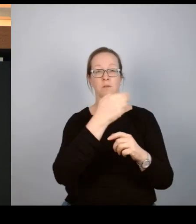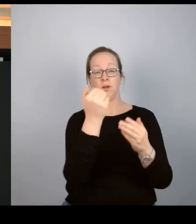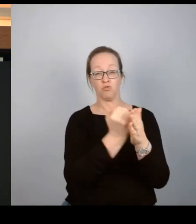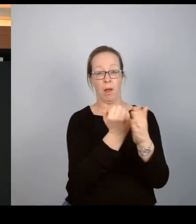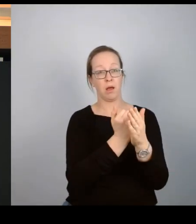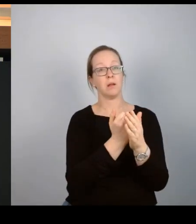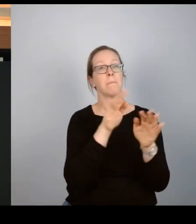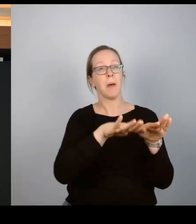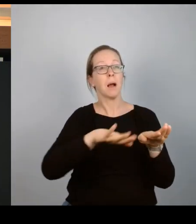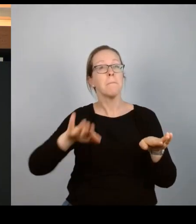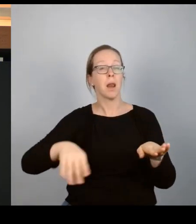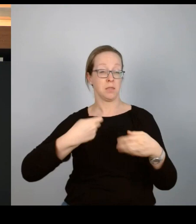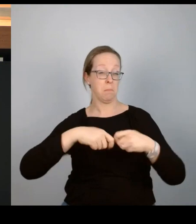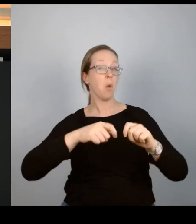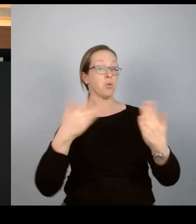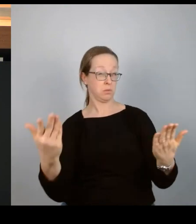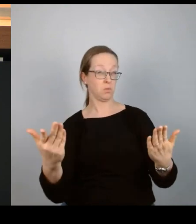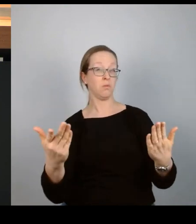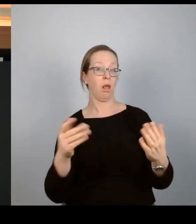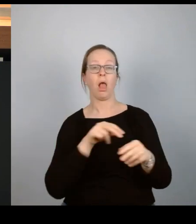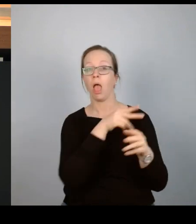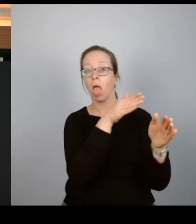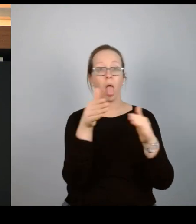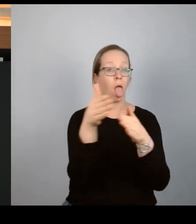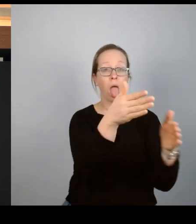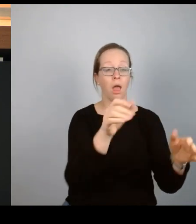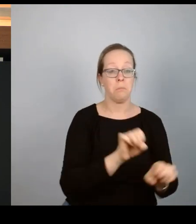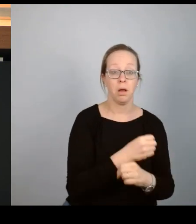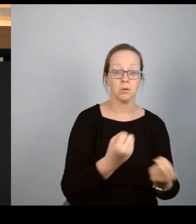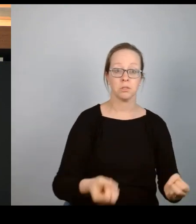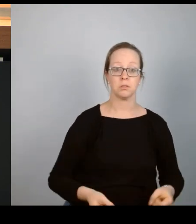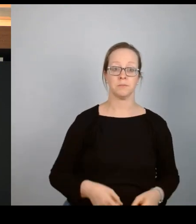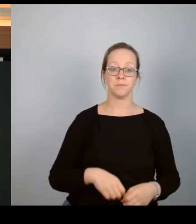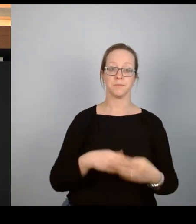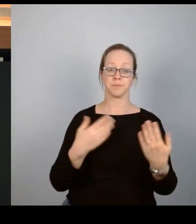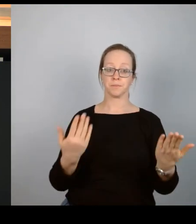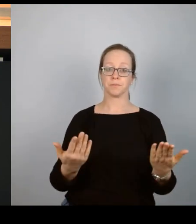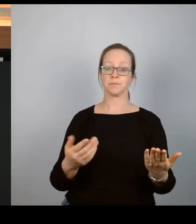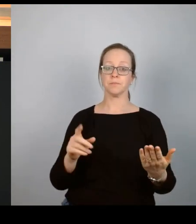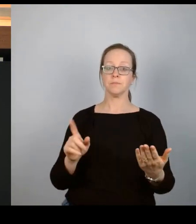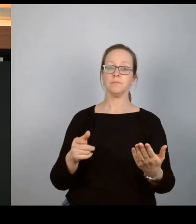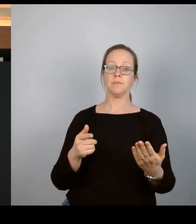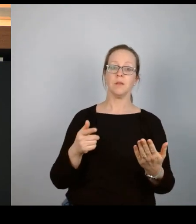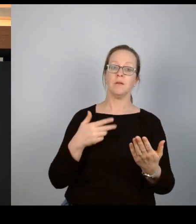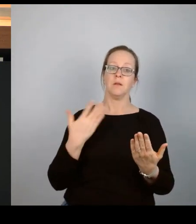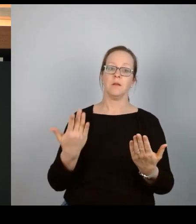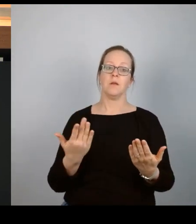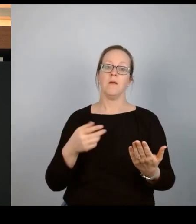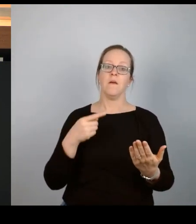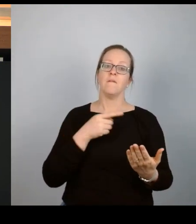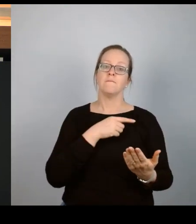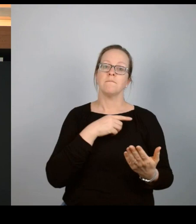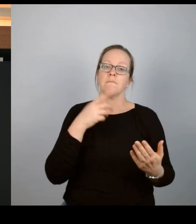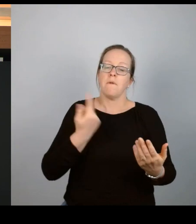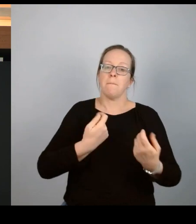muss im Wohngebiet auch wenden können, sonst bleibt der Müll liegen. Aber 100 % autofreien Wohngebieten muss gelegentlich